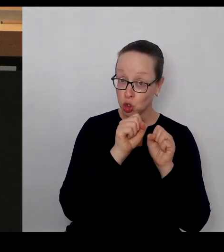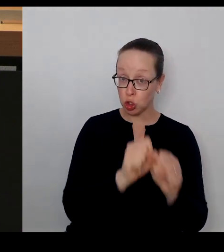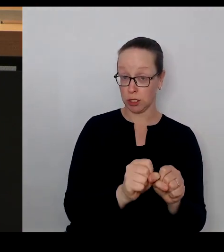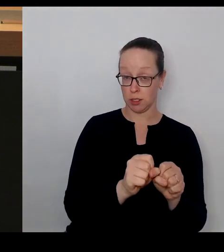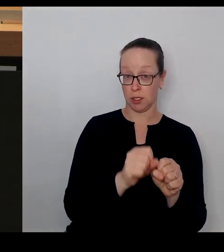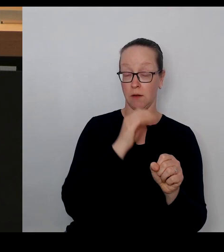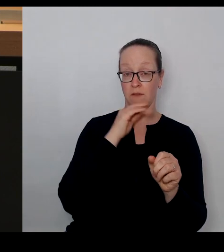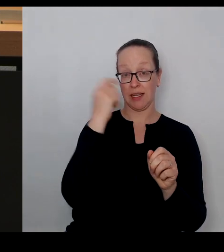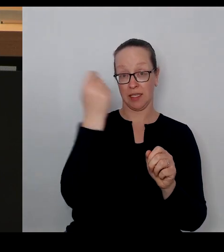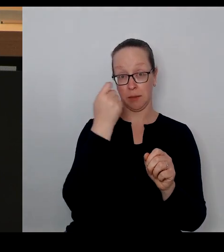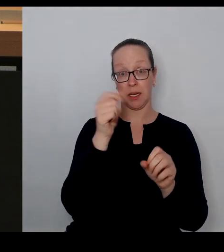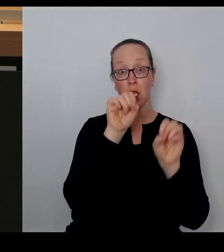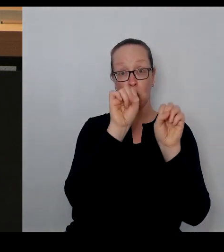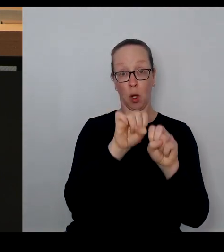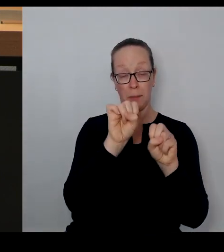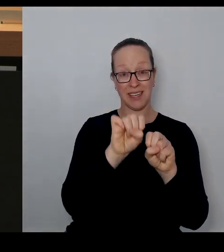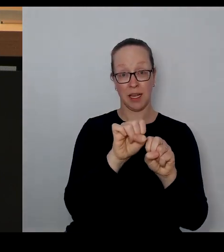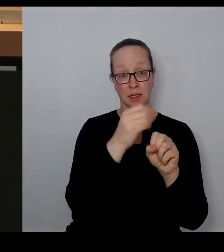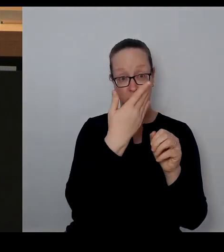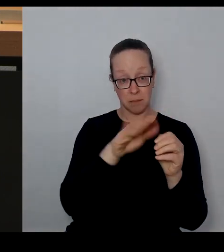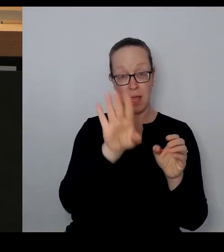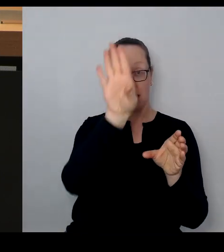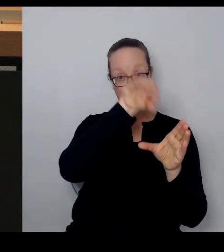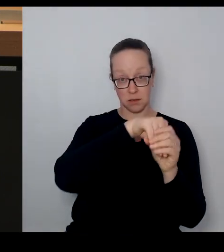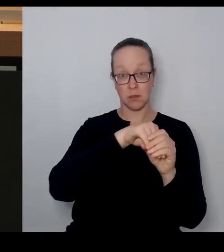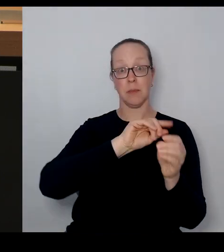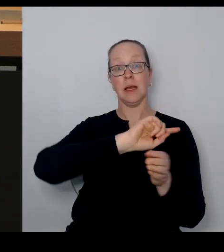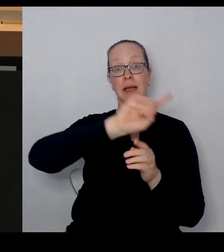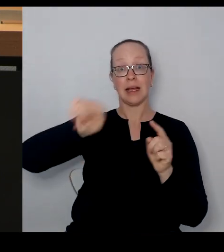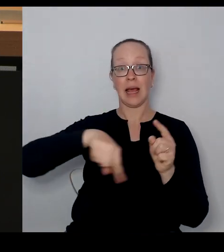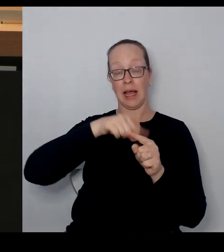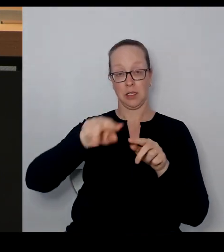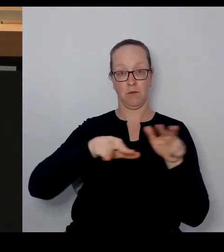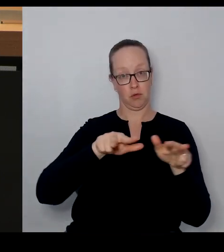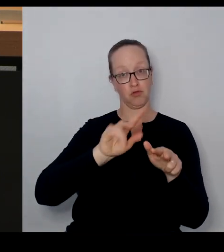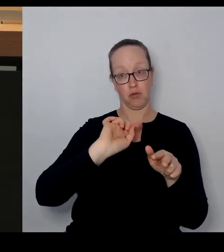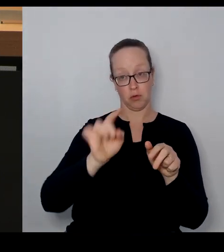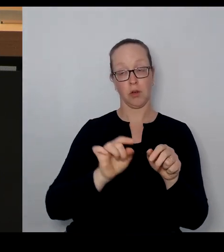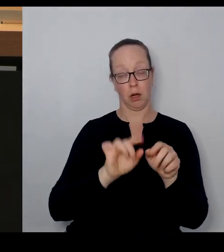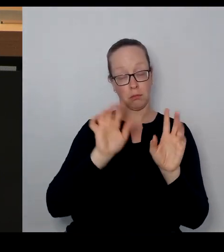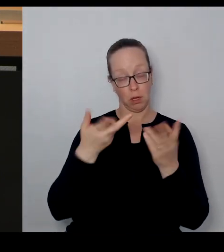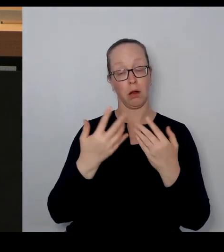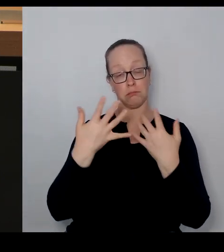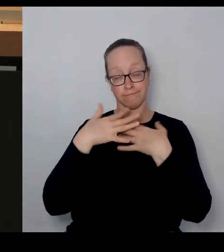wir da zusammen. Deswegen ist die Frage Was genau wollen Sie? Das steht in dem Antrag nicht drin.